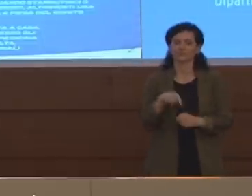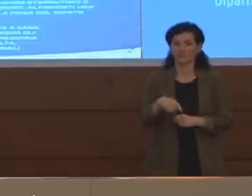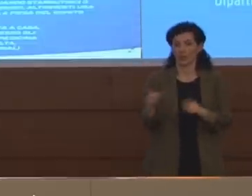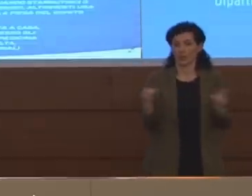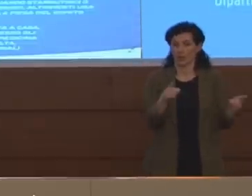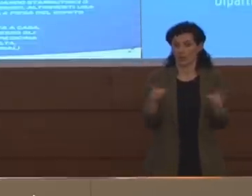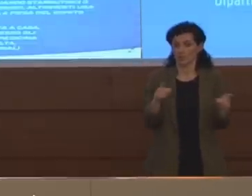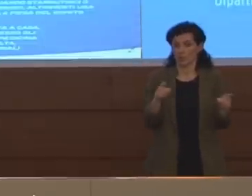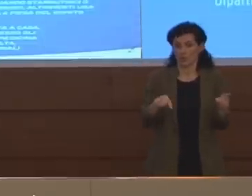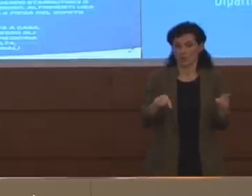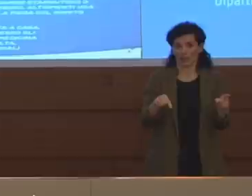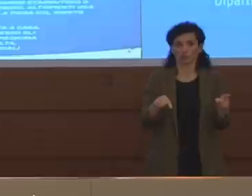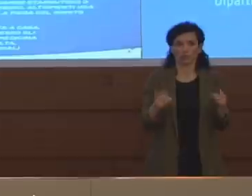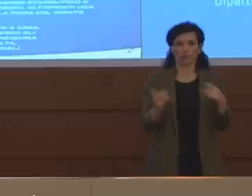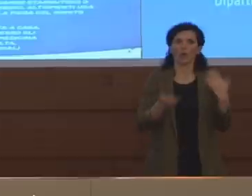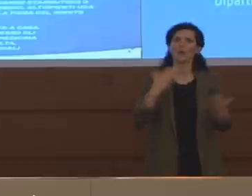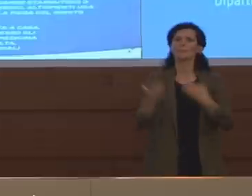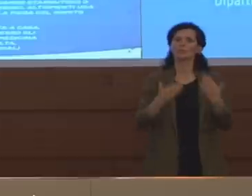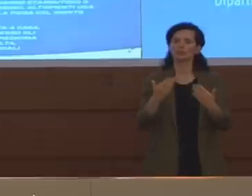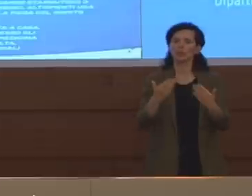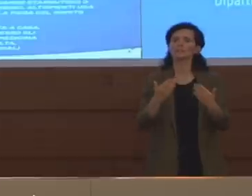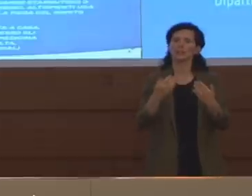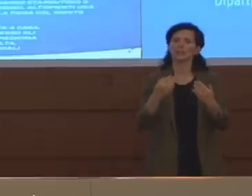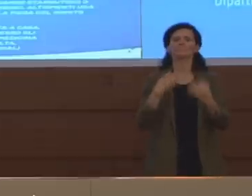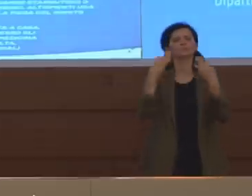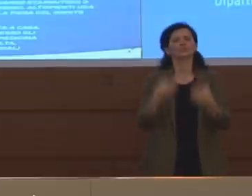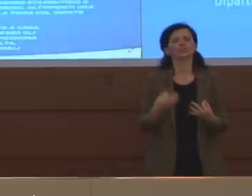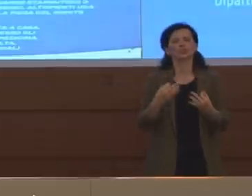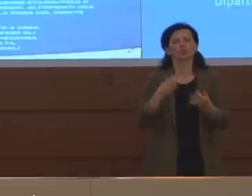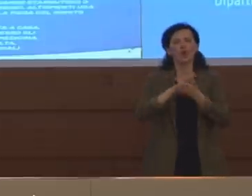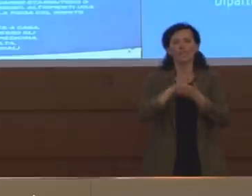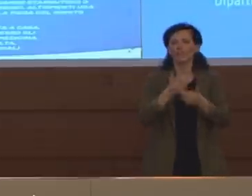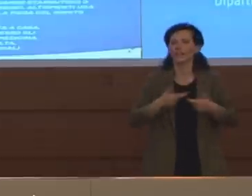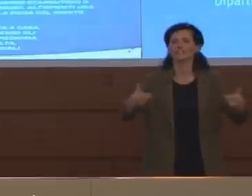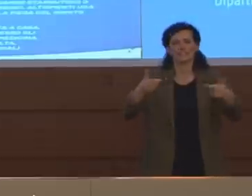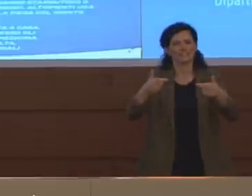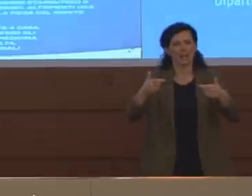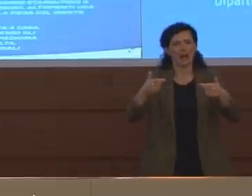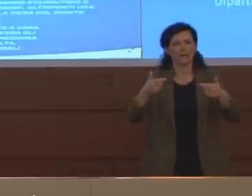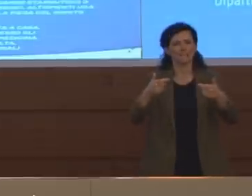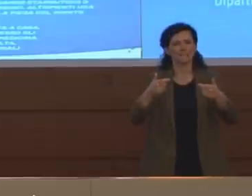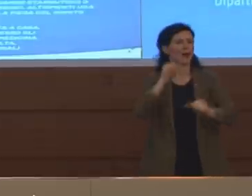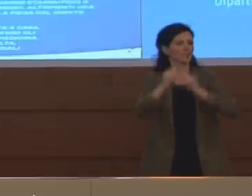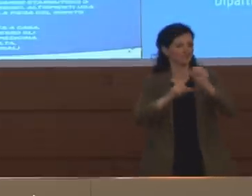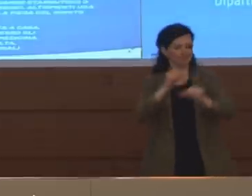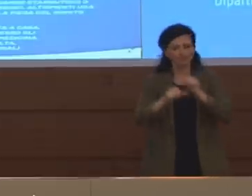rimodulare le nostre conferenze stampa. Continueremo a garantire il massimo